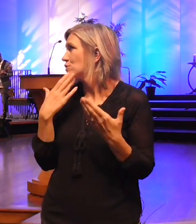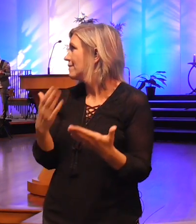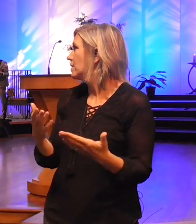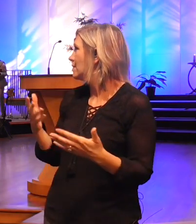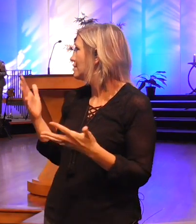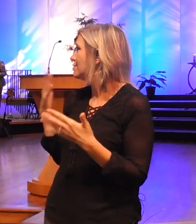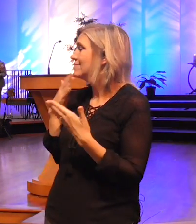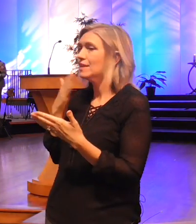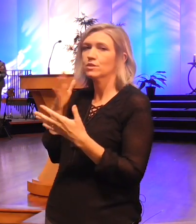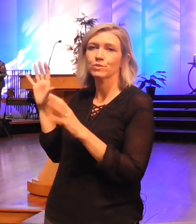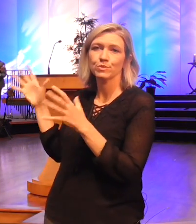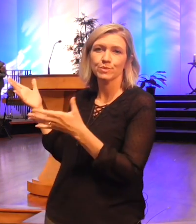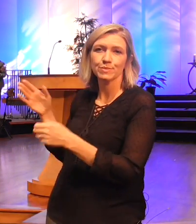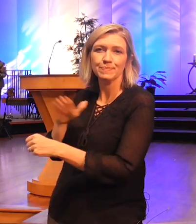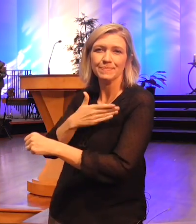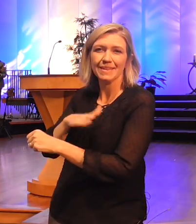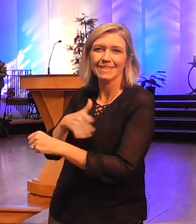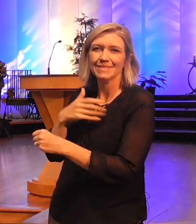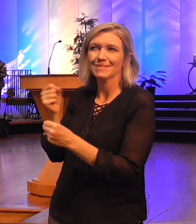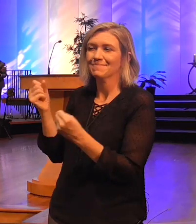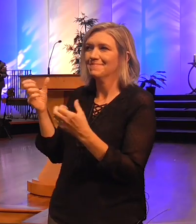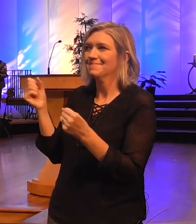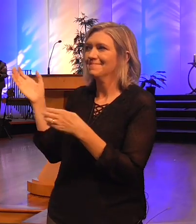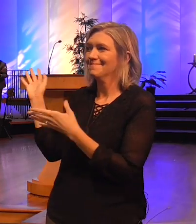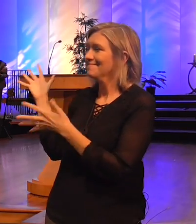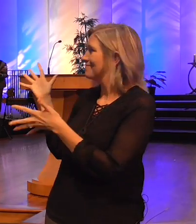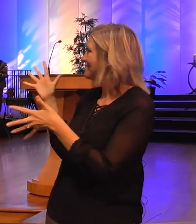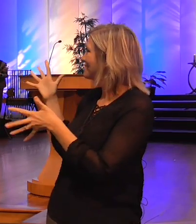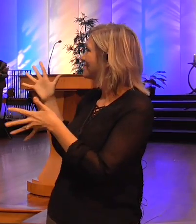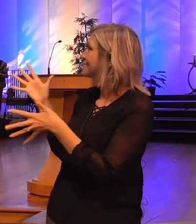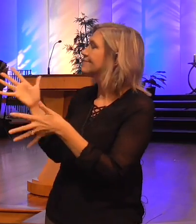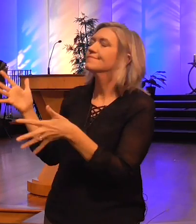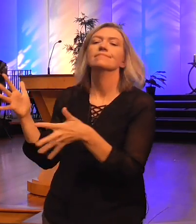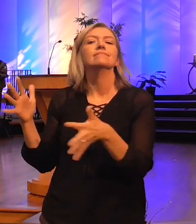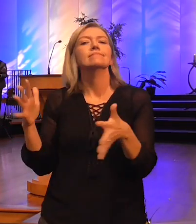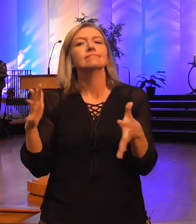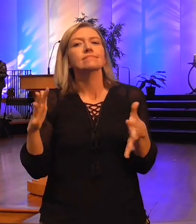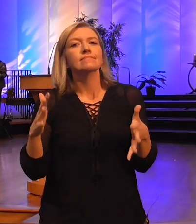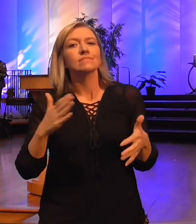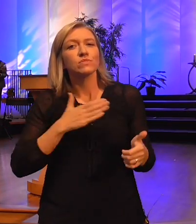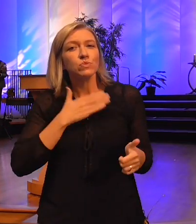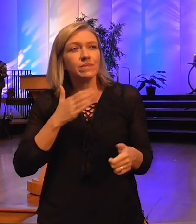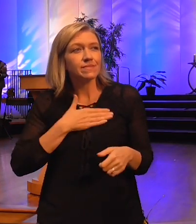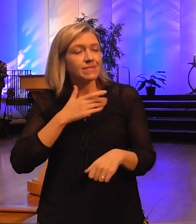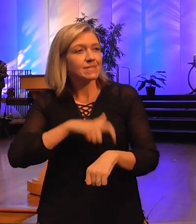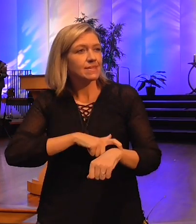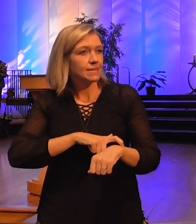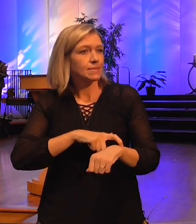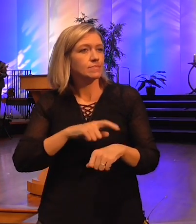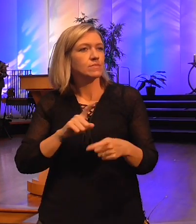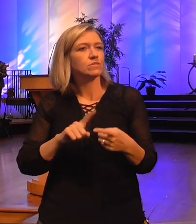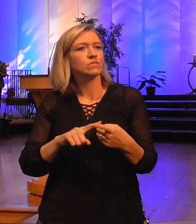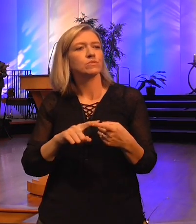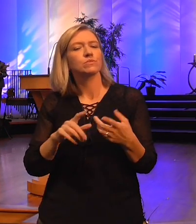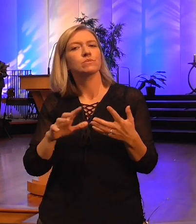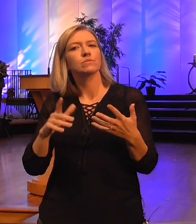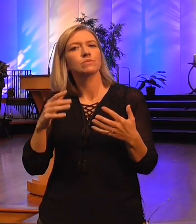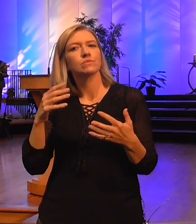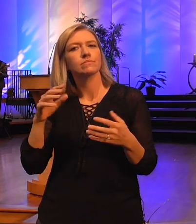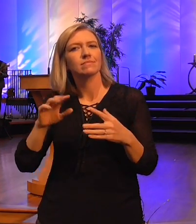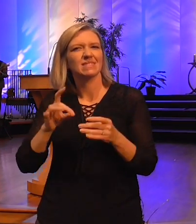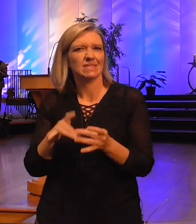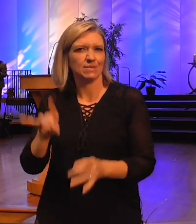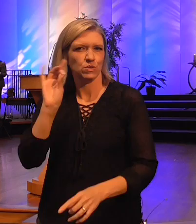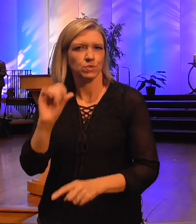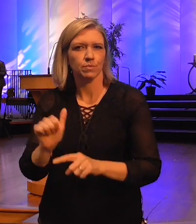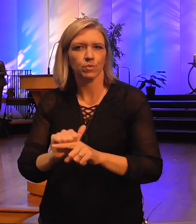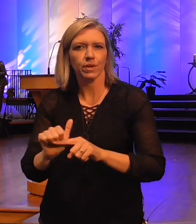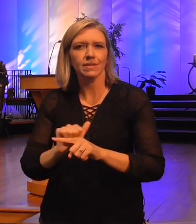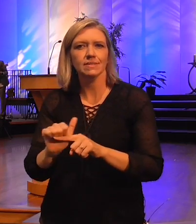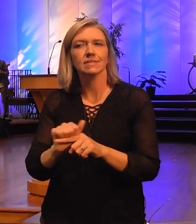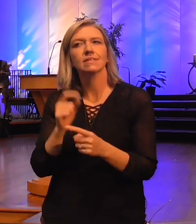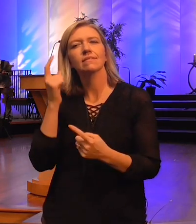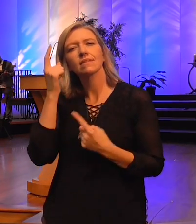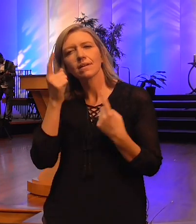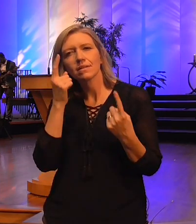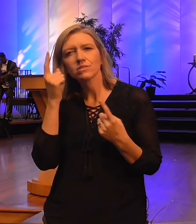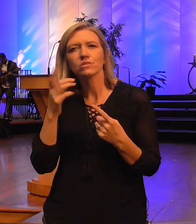B qué momento tan feliz es este para entrar en la práctica espiritual del compartir consciente y gozoso